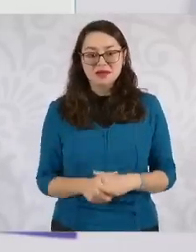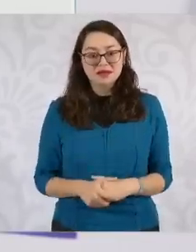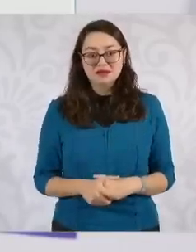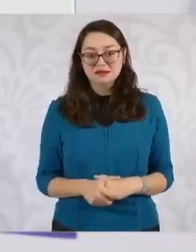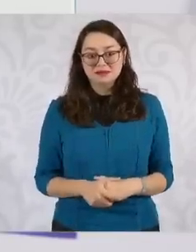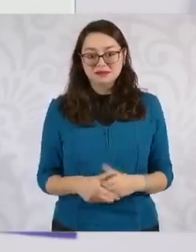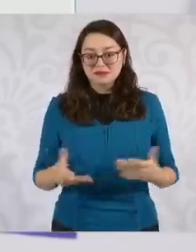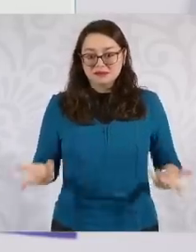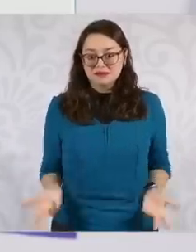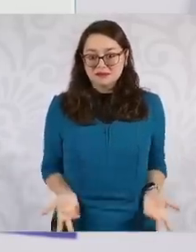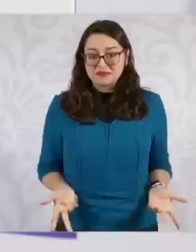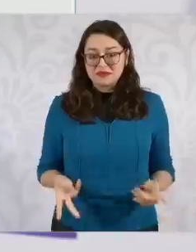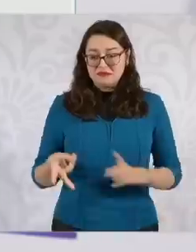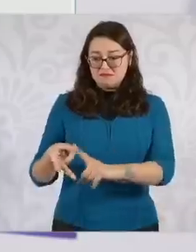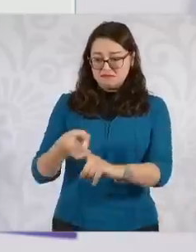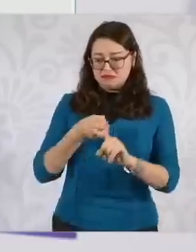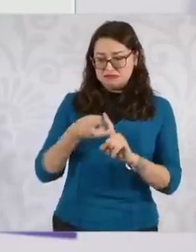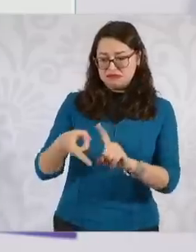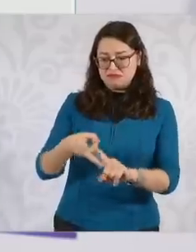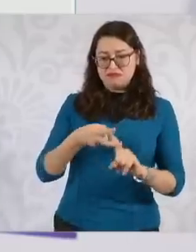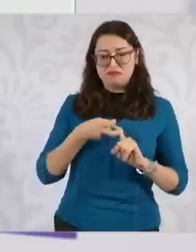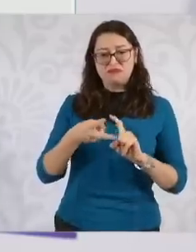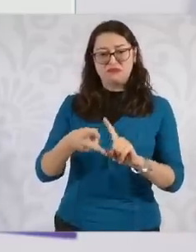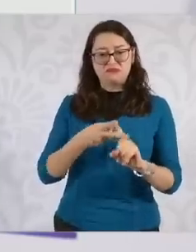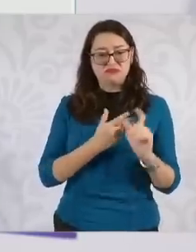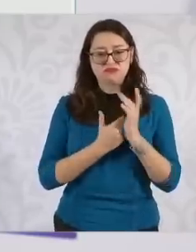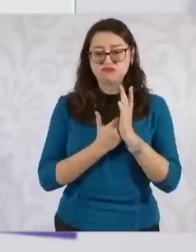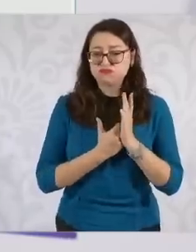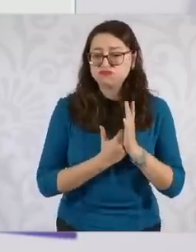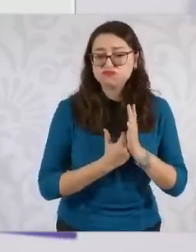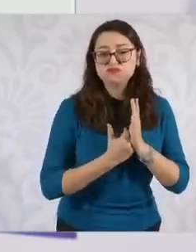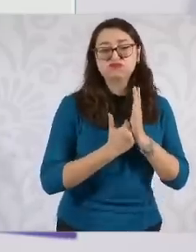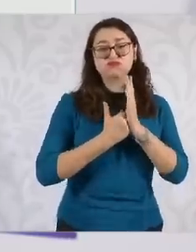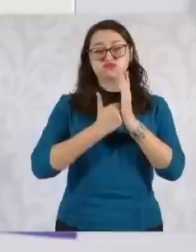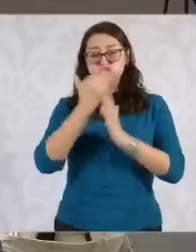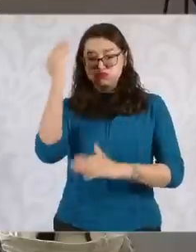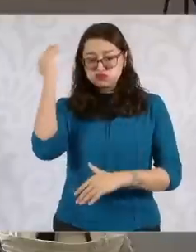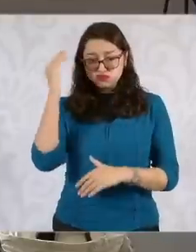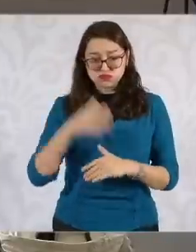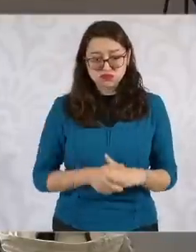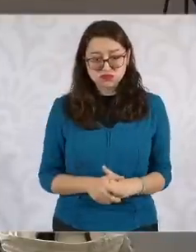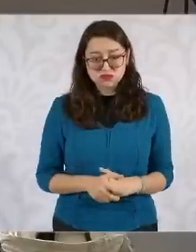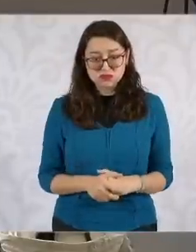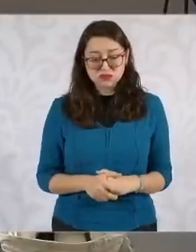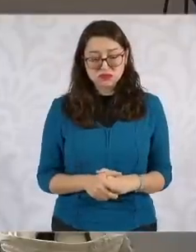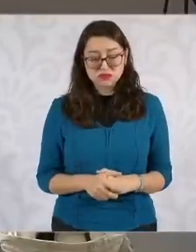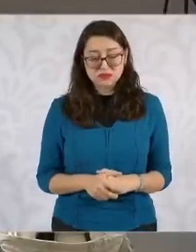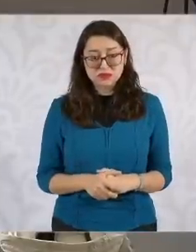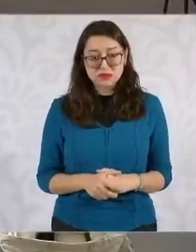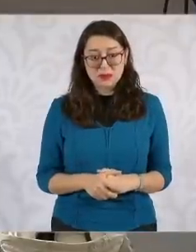secuestros que se aceptaba que hubiera víctimas